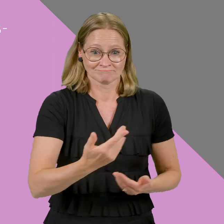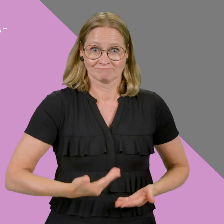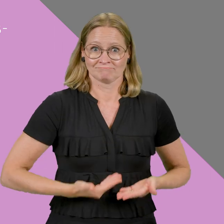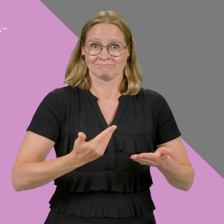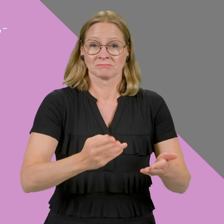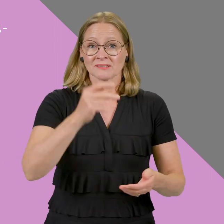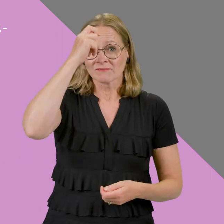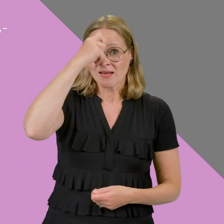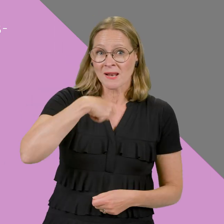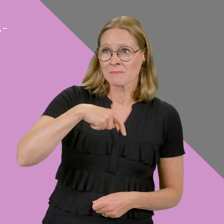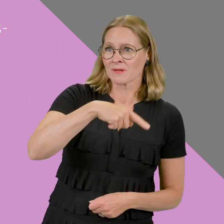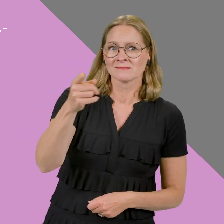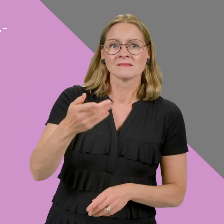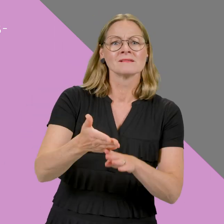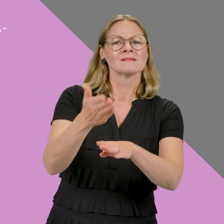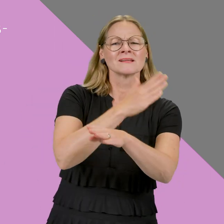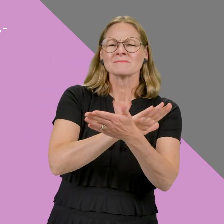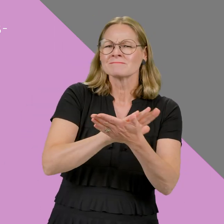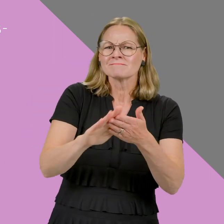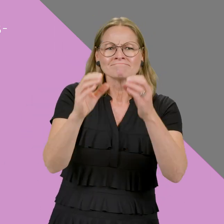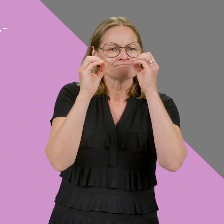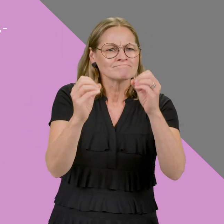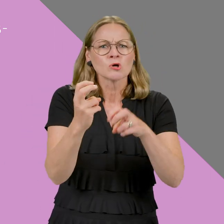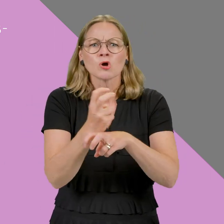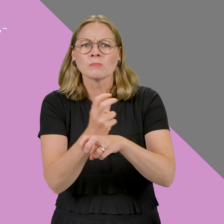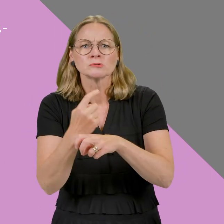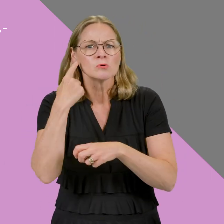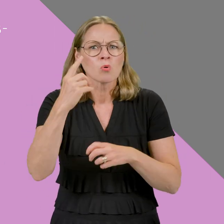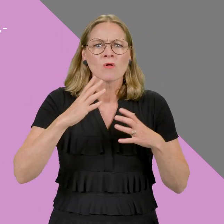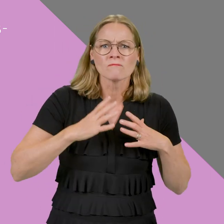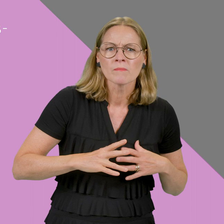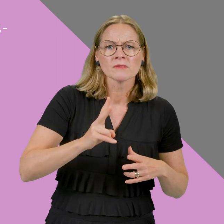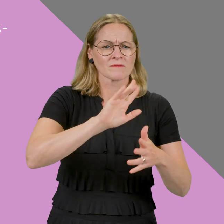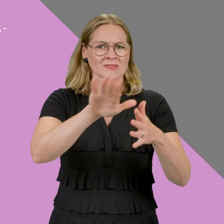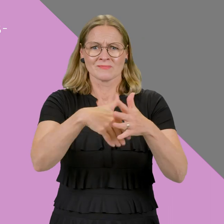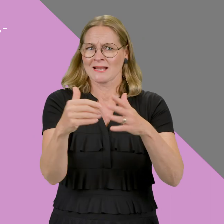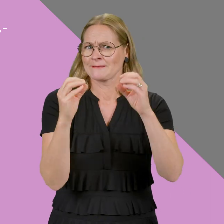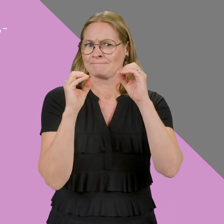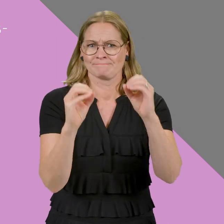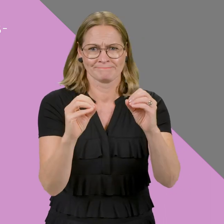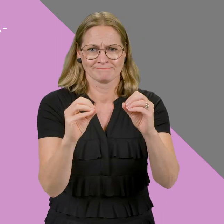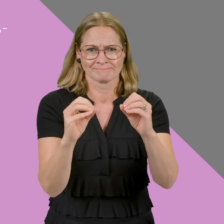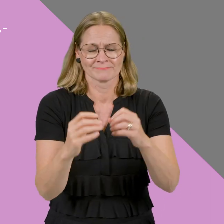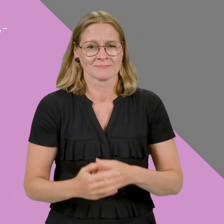syntyy vanhemmille, , joilla ei ole ennestään mitään kokemusta - kuulovammasta tai viittomakielestä.